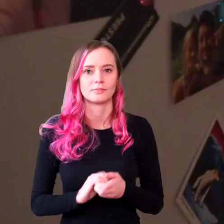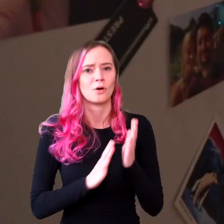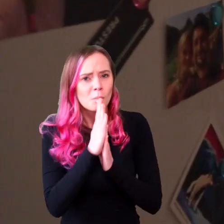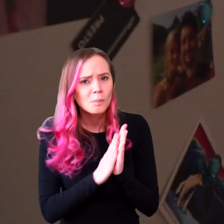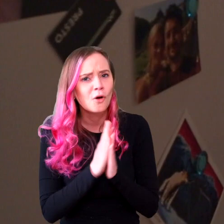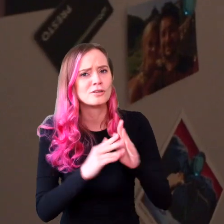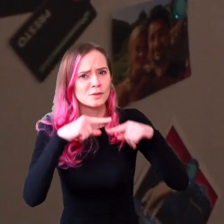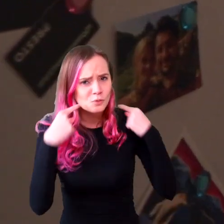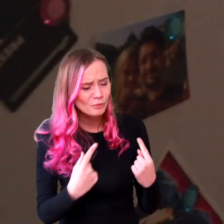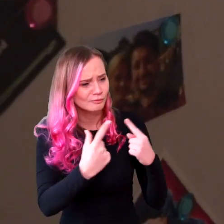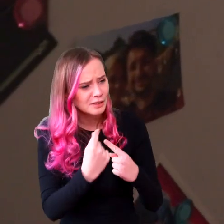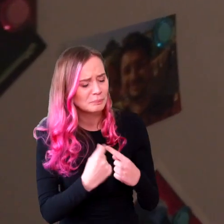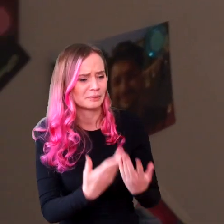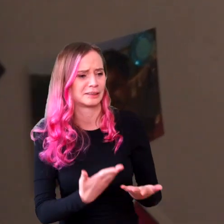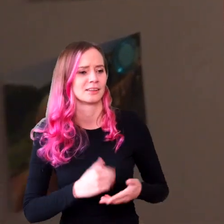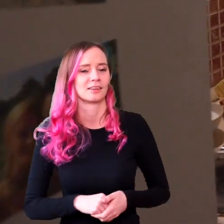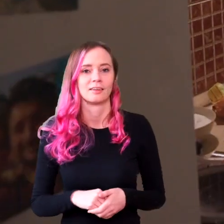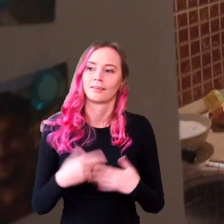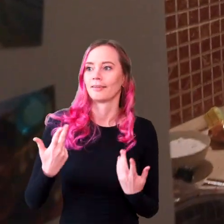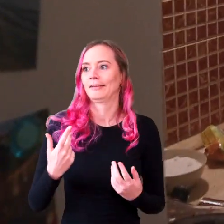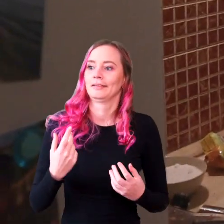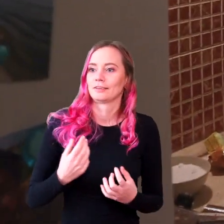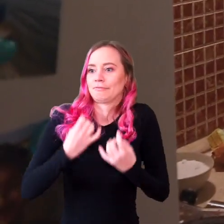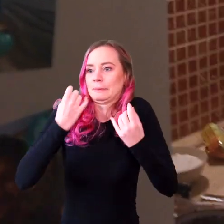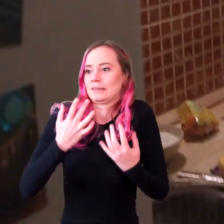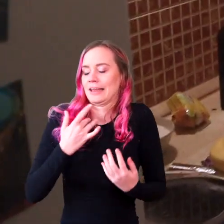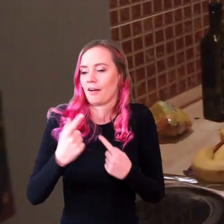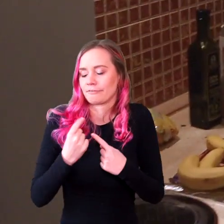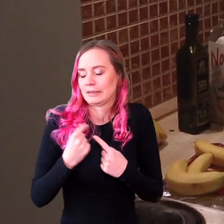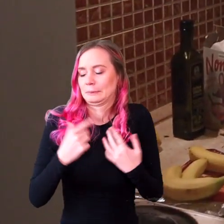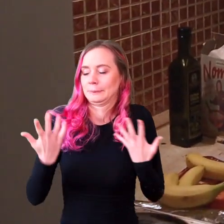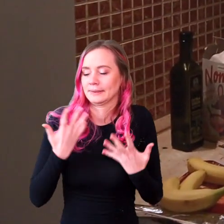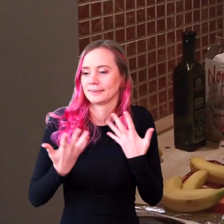Zkus být prosimtě vtipný! Jak se mám donutit, být vtipný?!